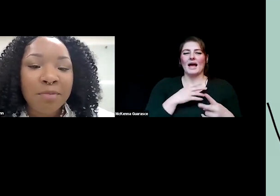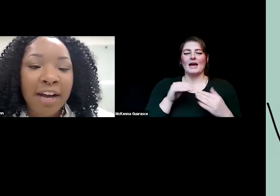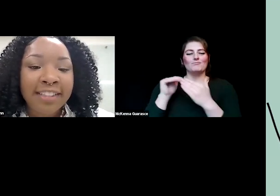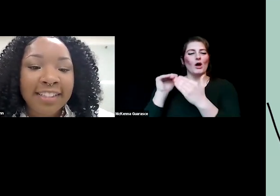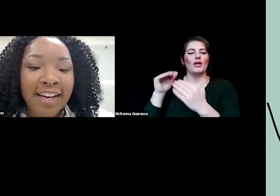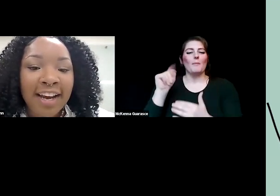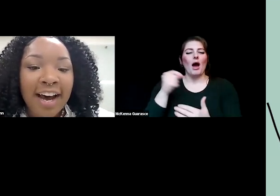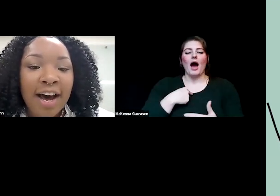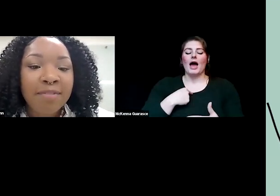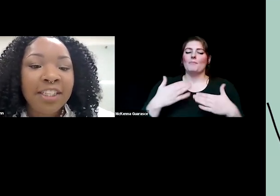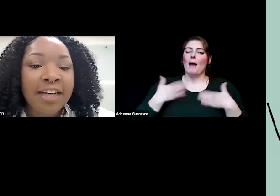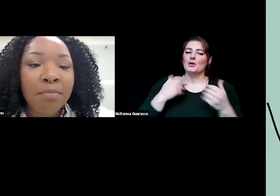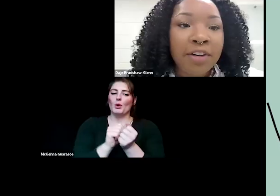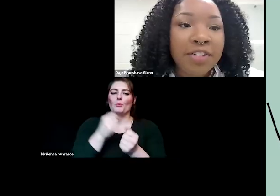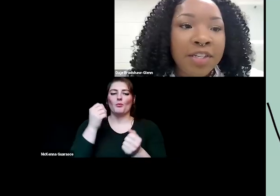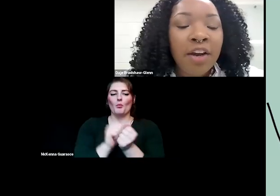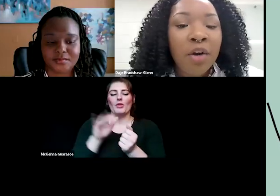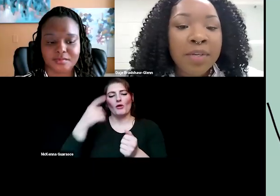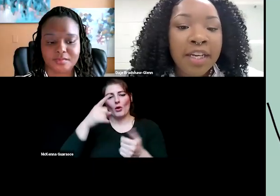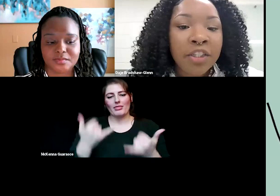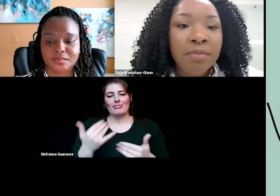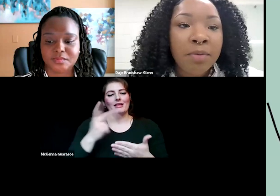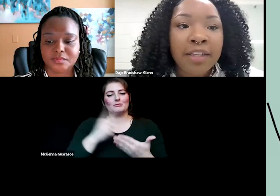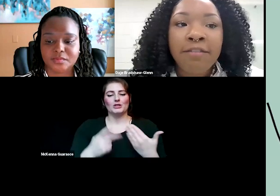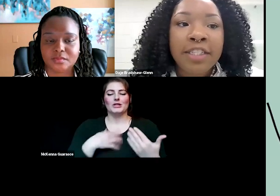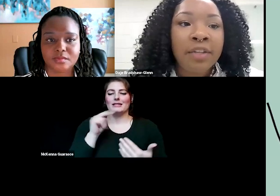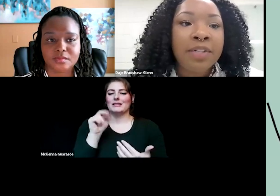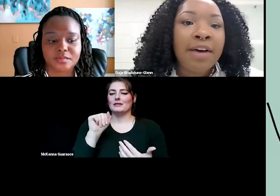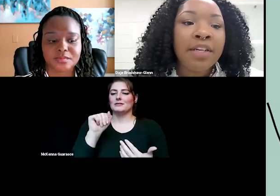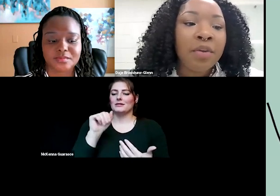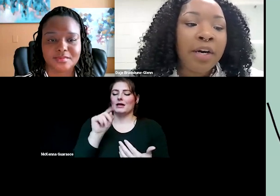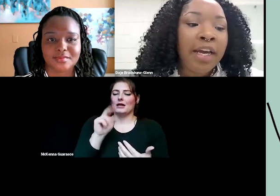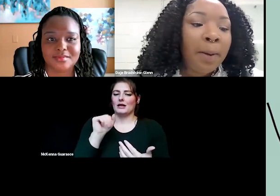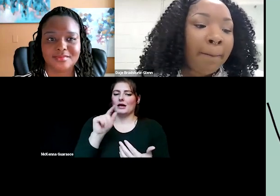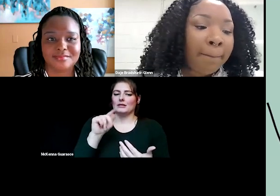en este proyecto. LaTasha Barnes, quien es la directora interina de la Autoridad de Vivienda de San Luis.